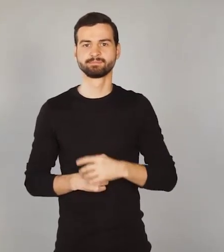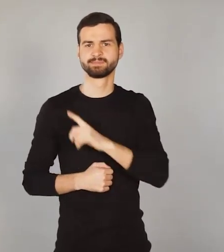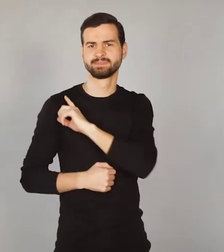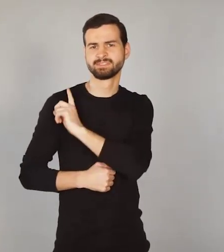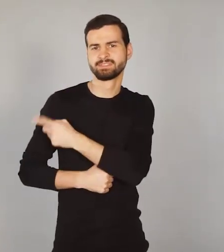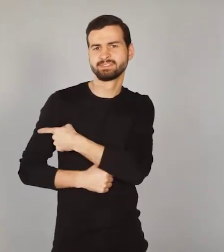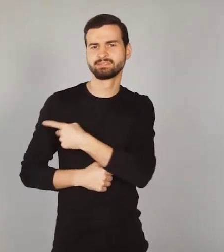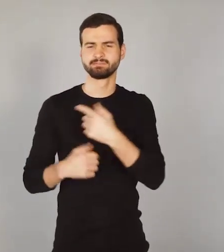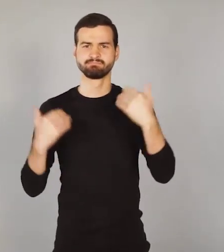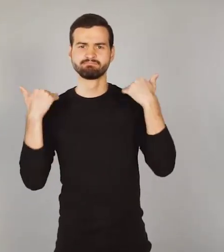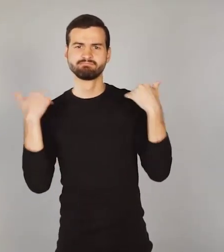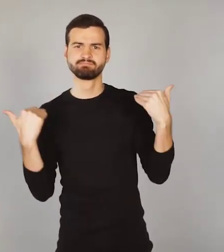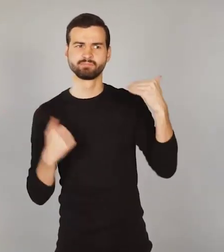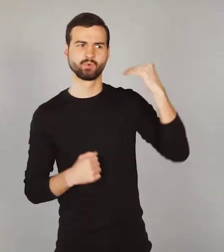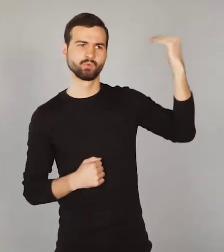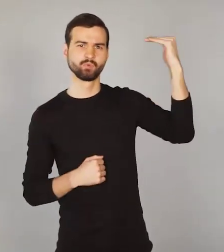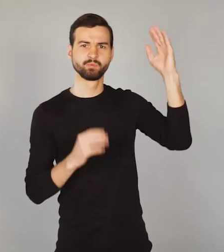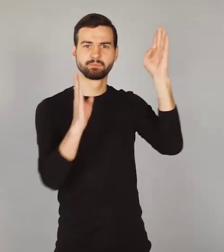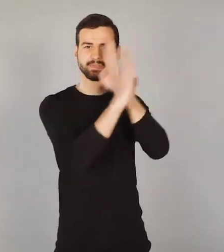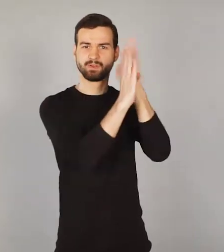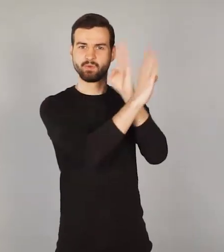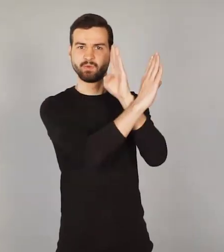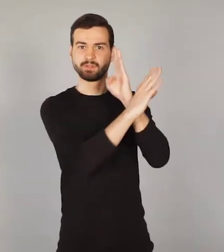Власть высшей силы -